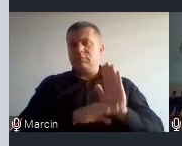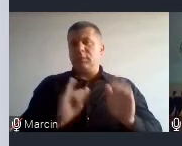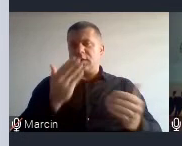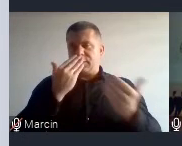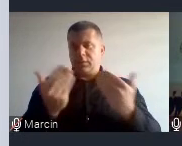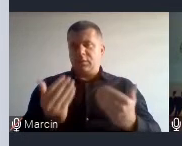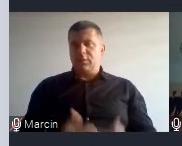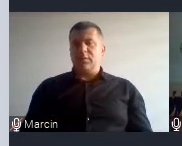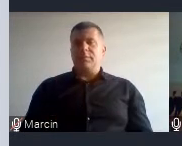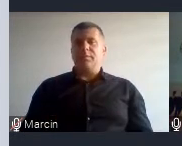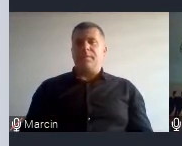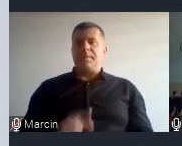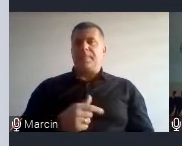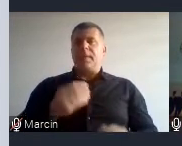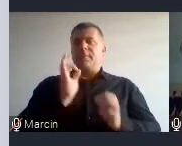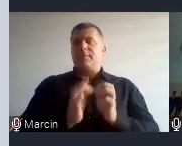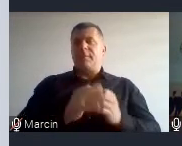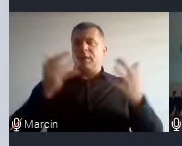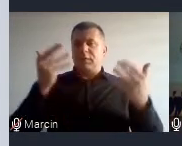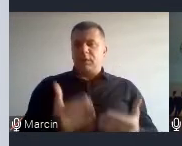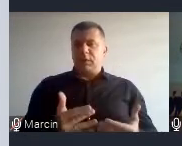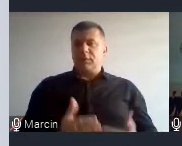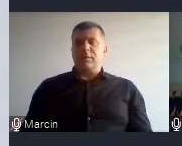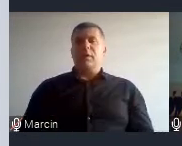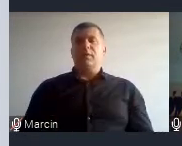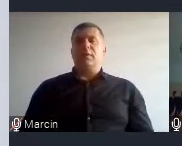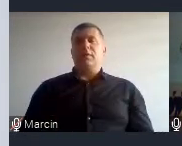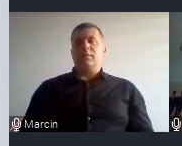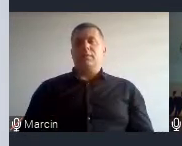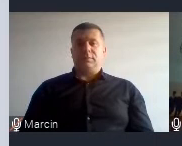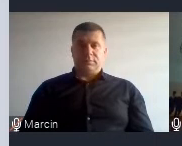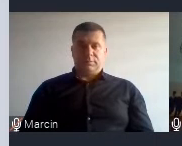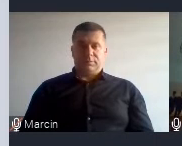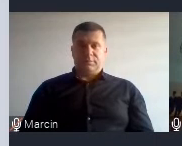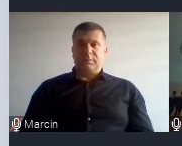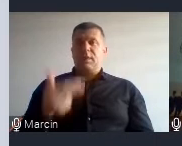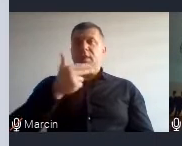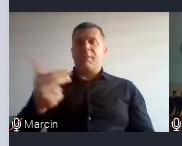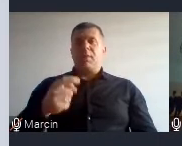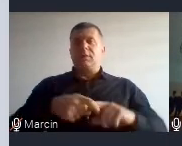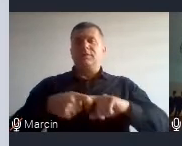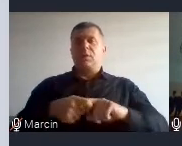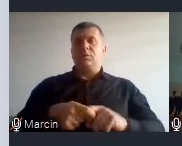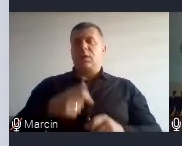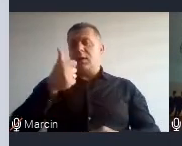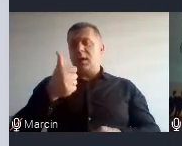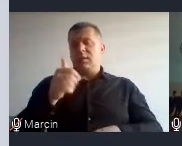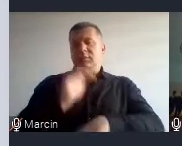Jeśli chodzi o szacowanie i temat związany z jednym zamówieniem.